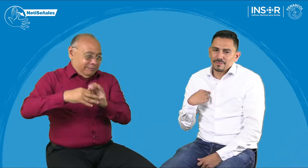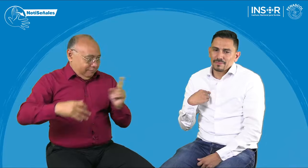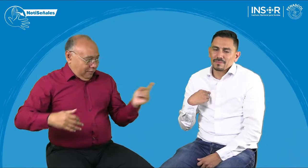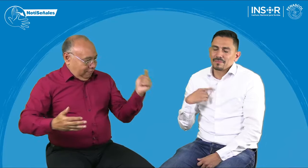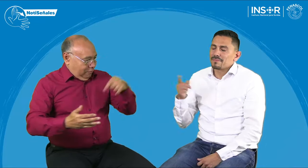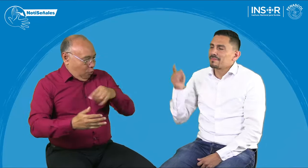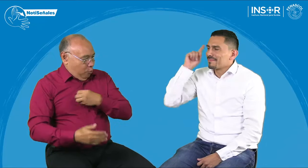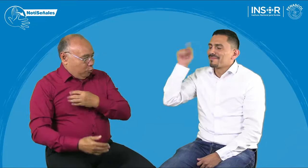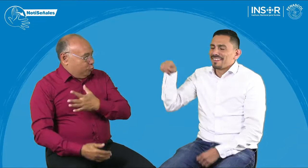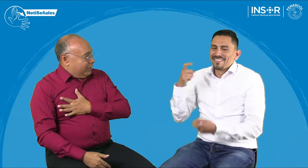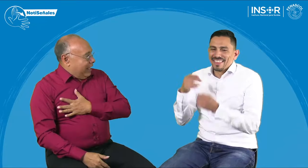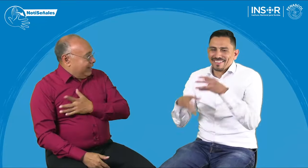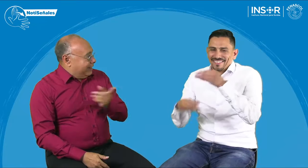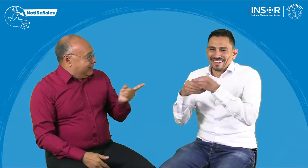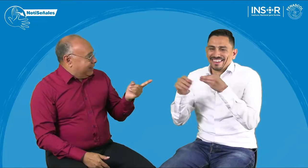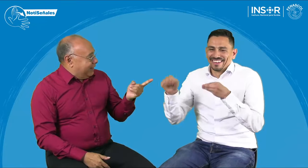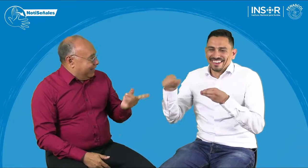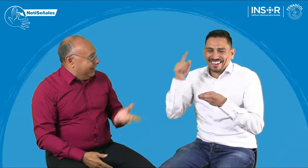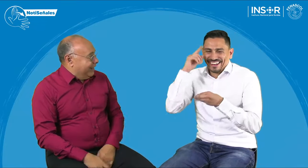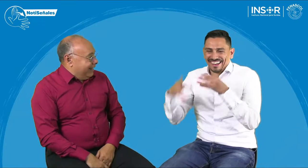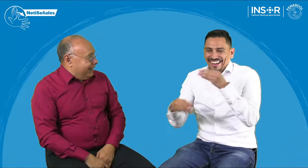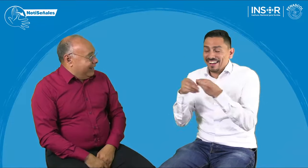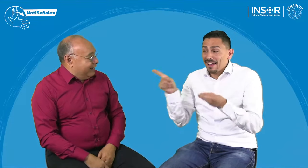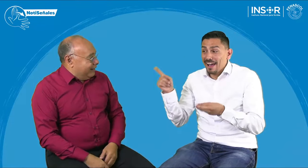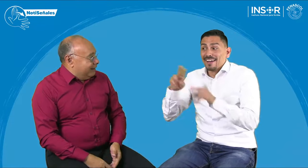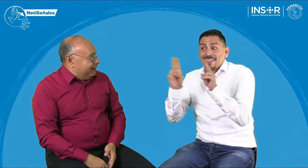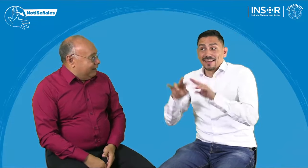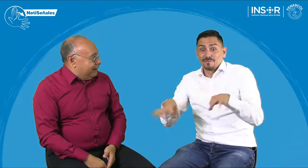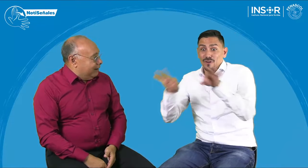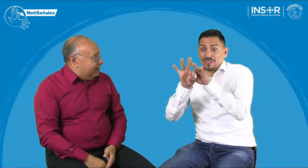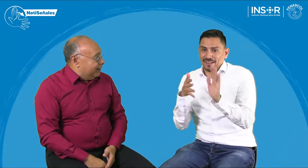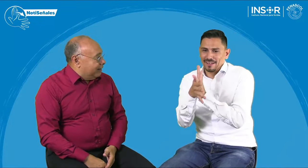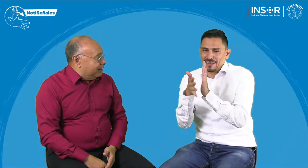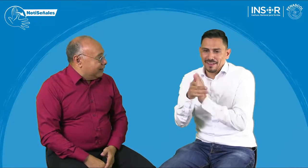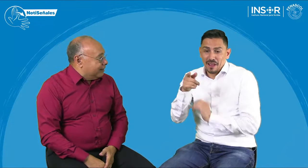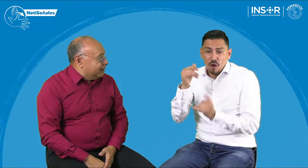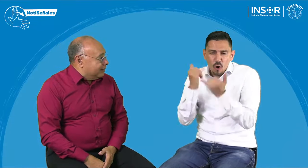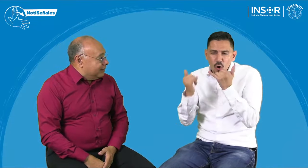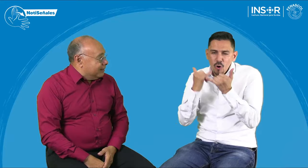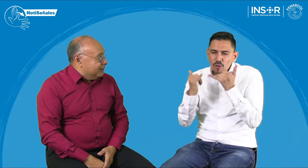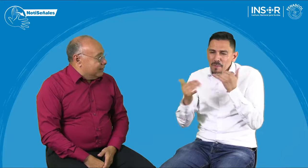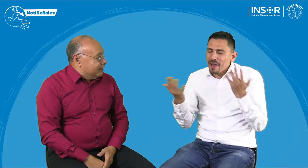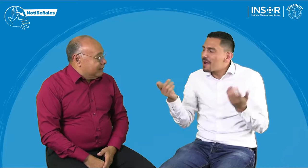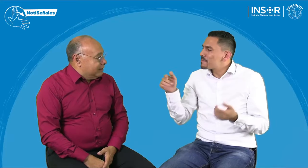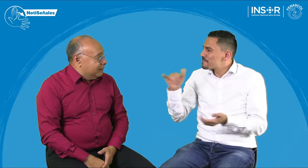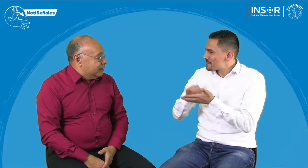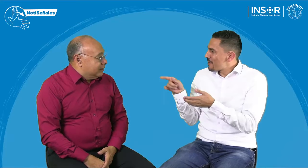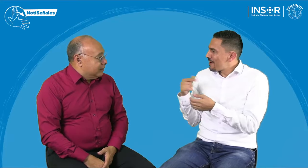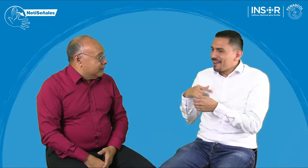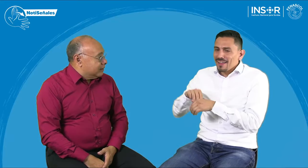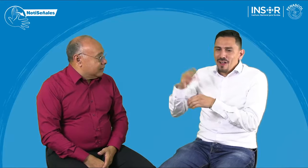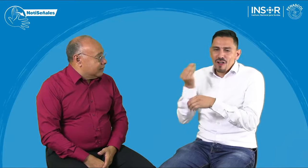Federación Mundial de sordos tampoco existiría Porque sí, así es. Quería agregar eso